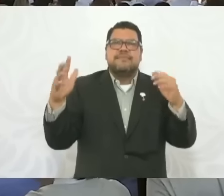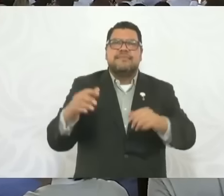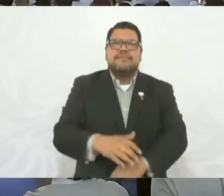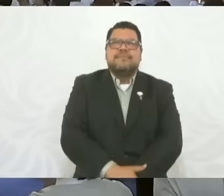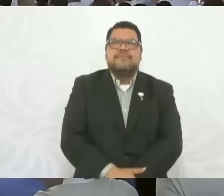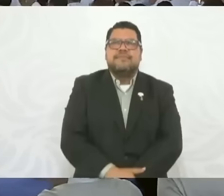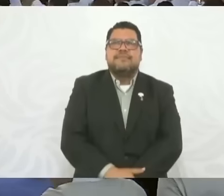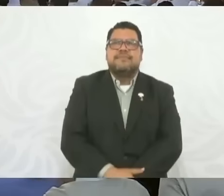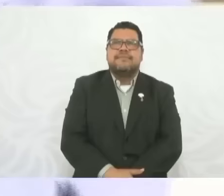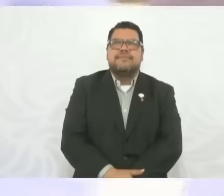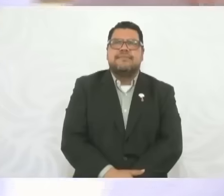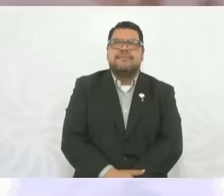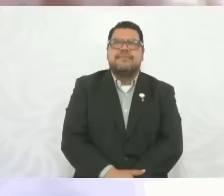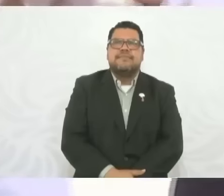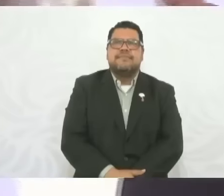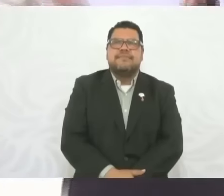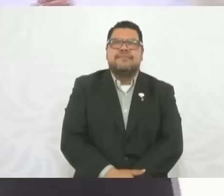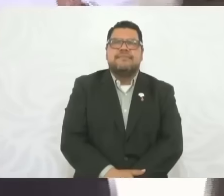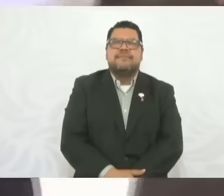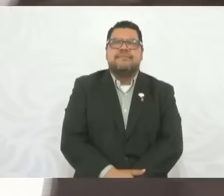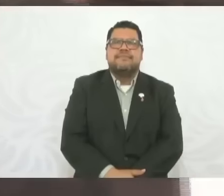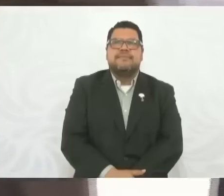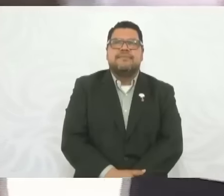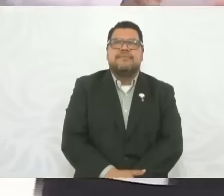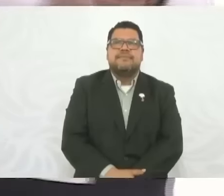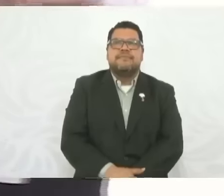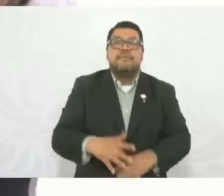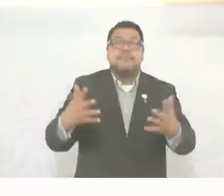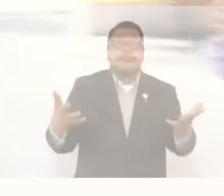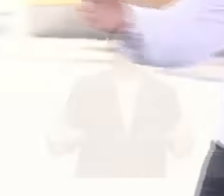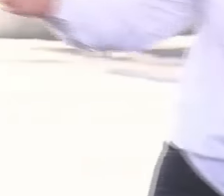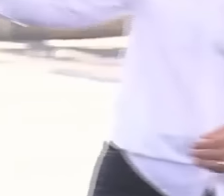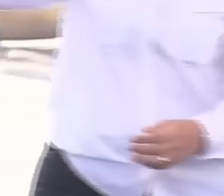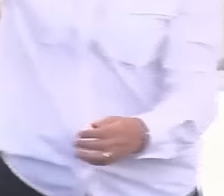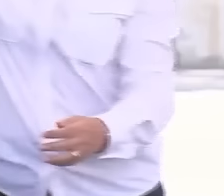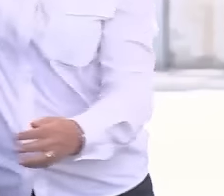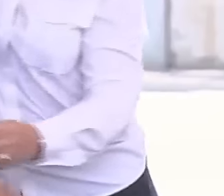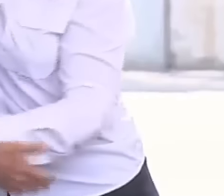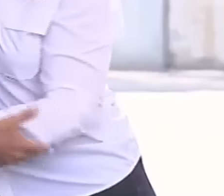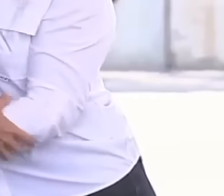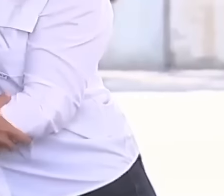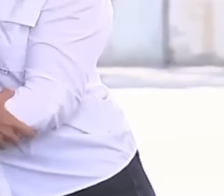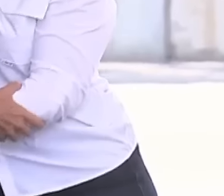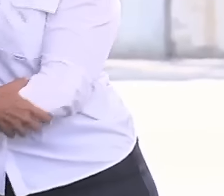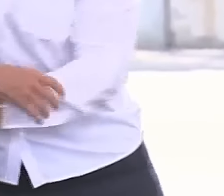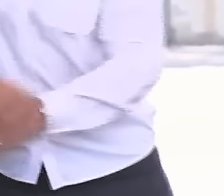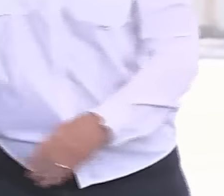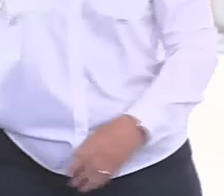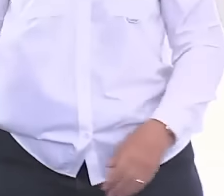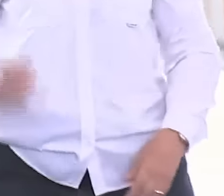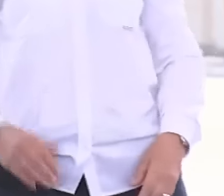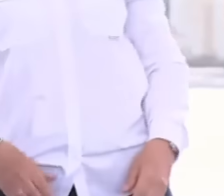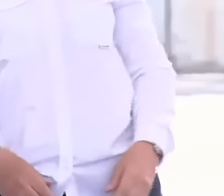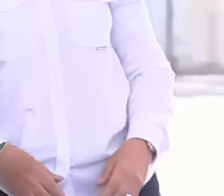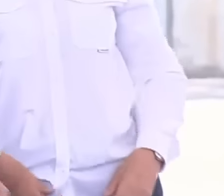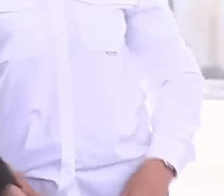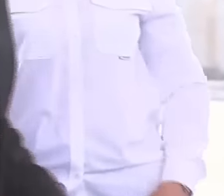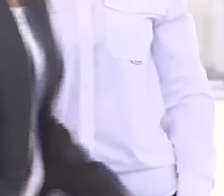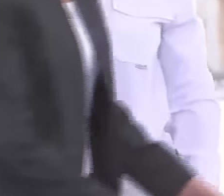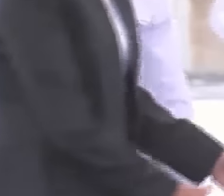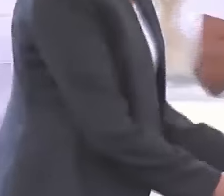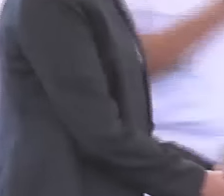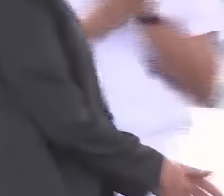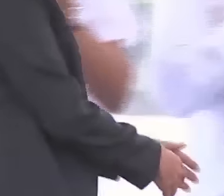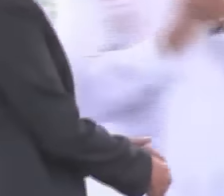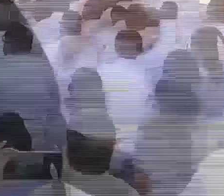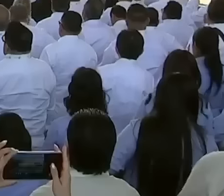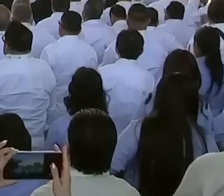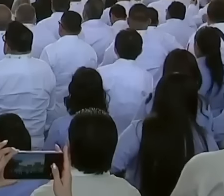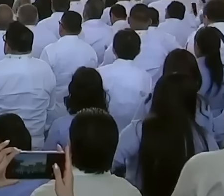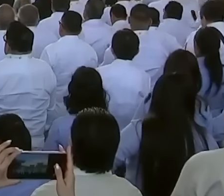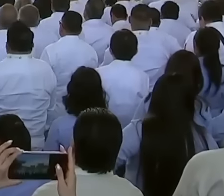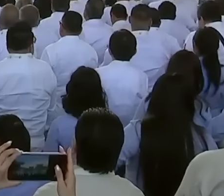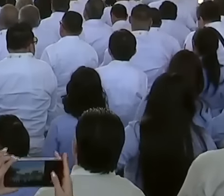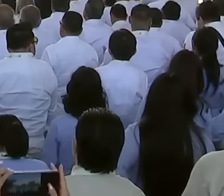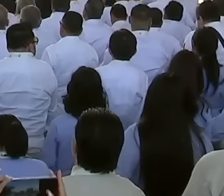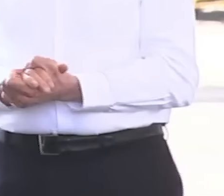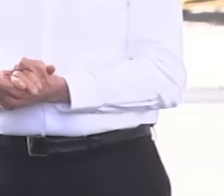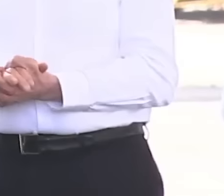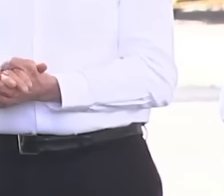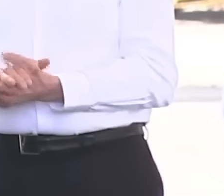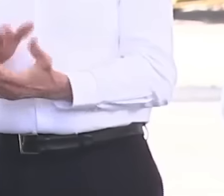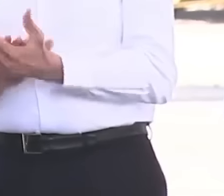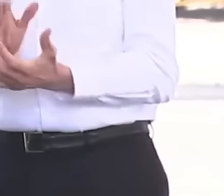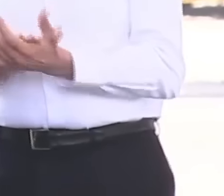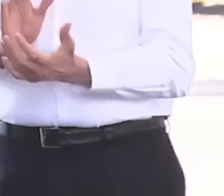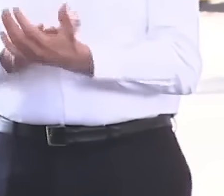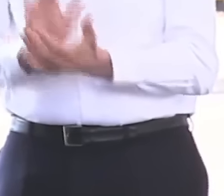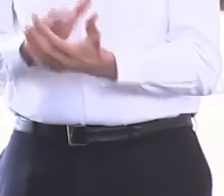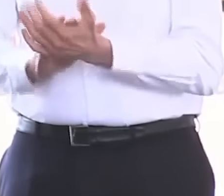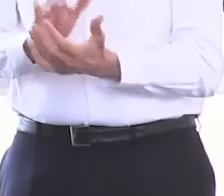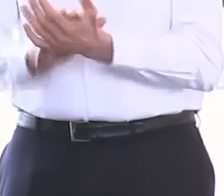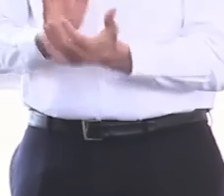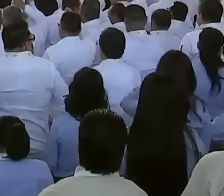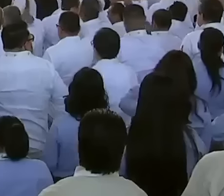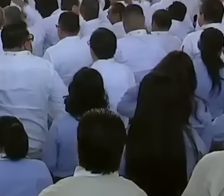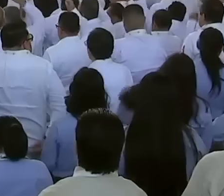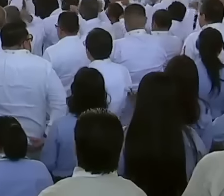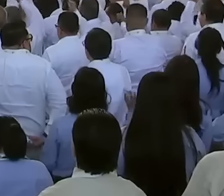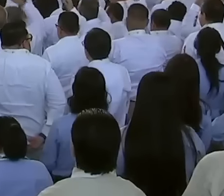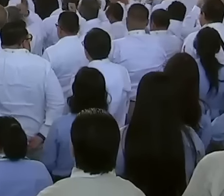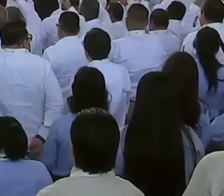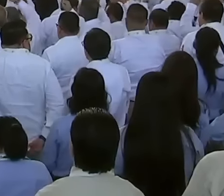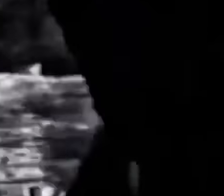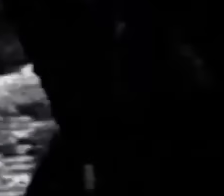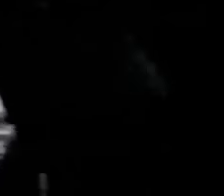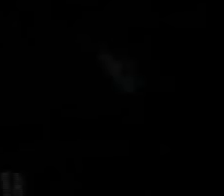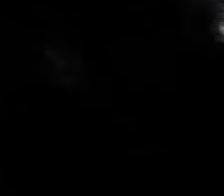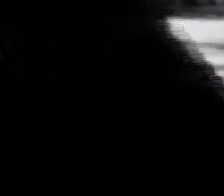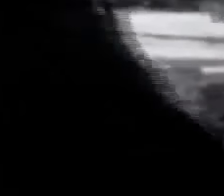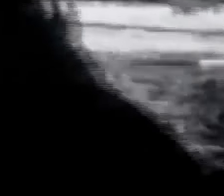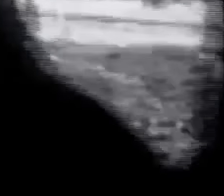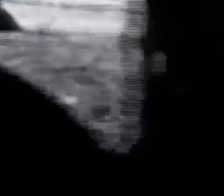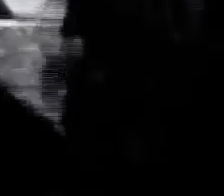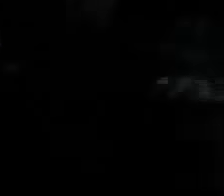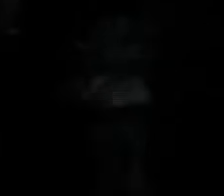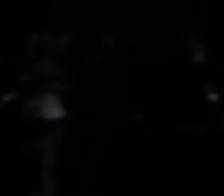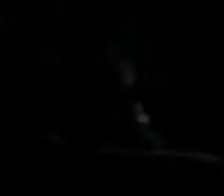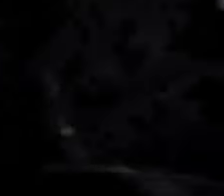dos tres.